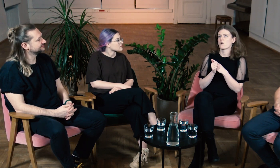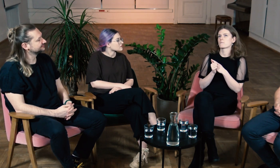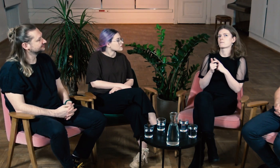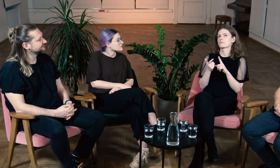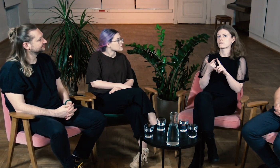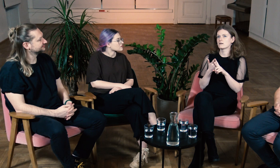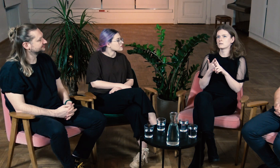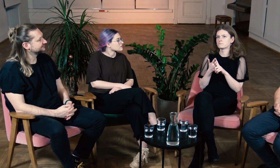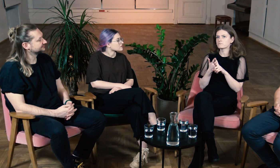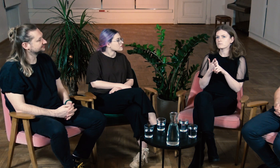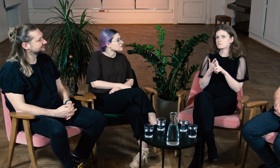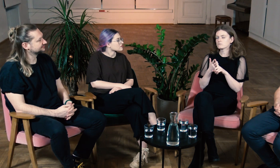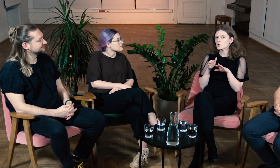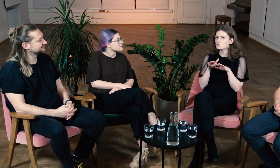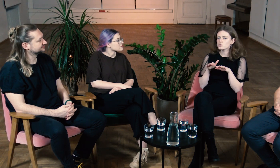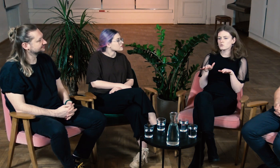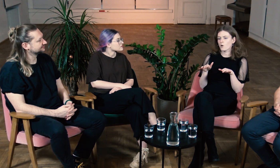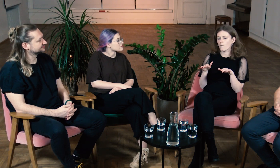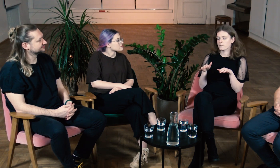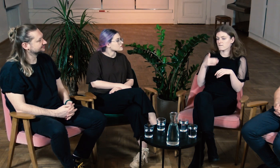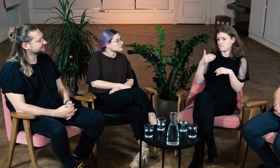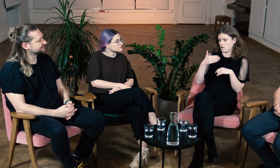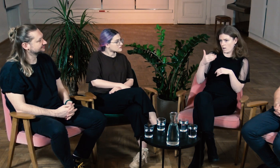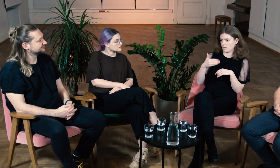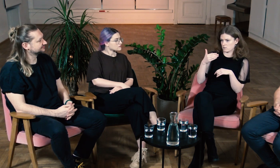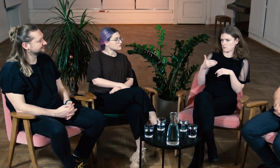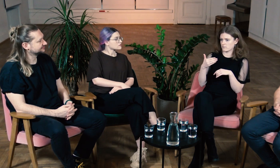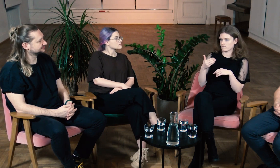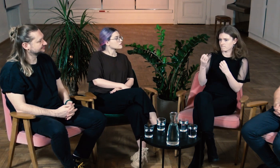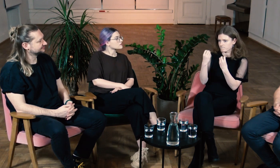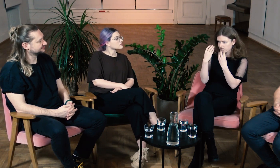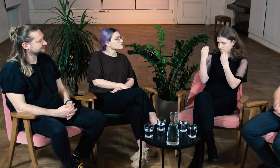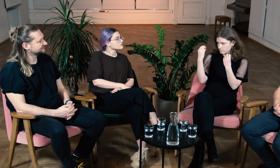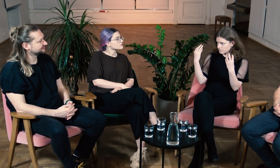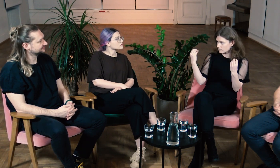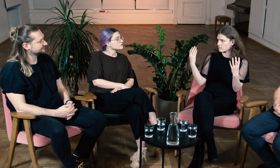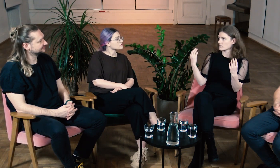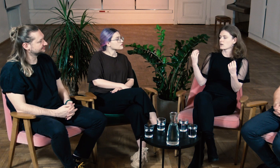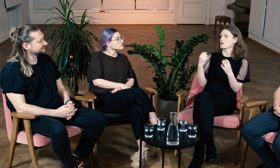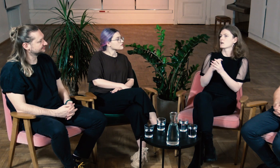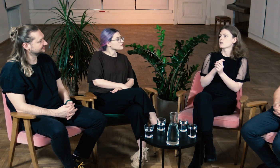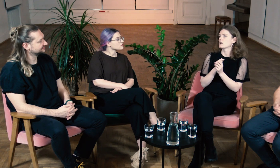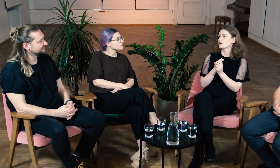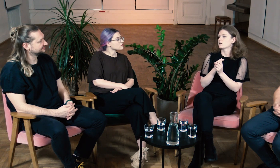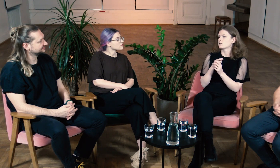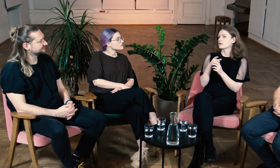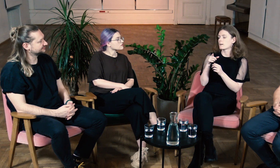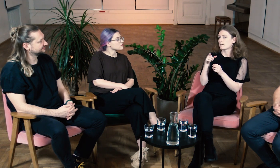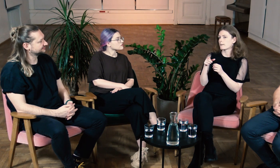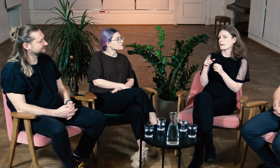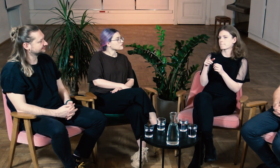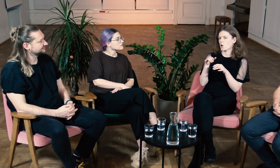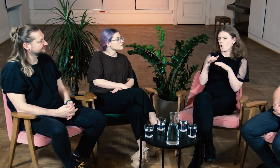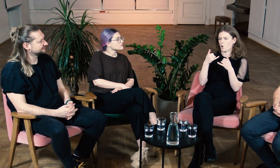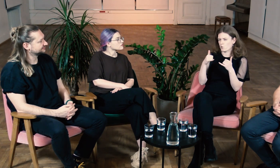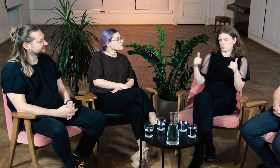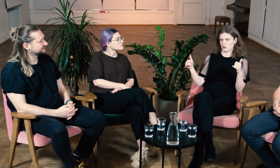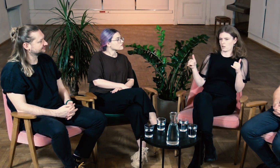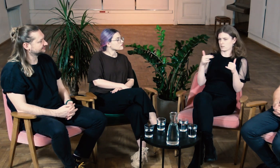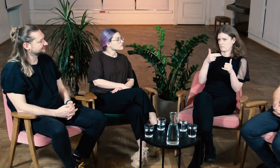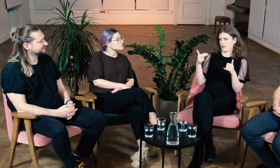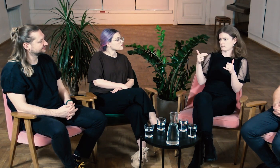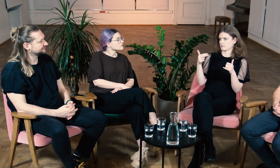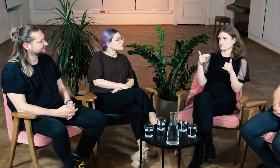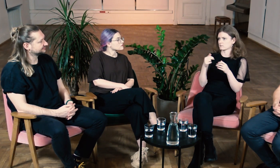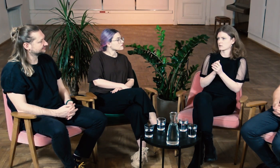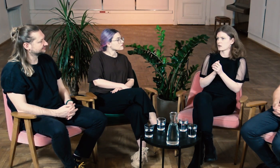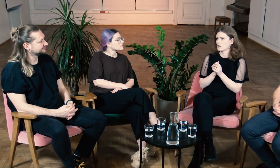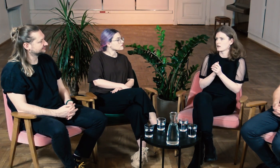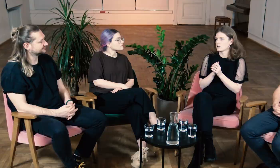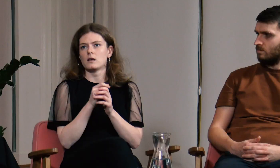Po drugie wielu wykładowców opowiadało nam o różnych tematach.